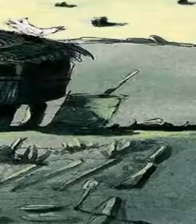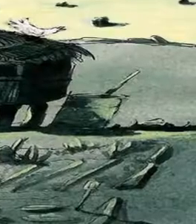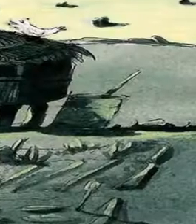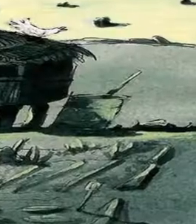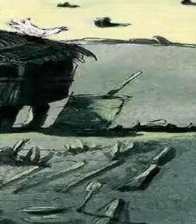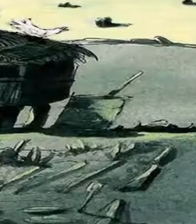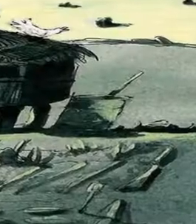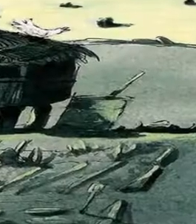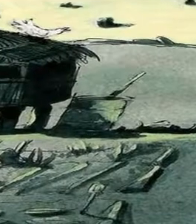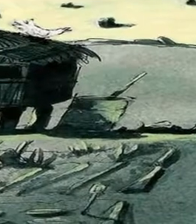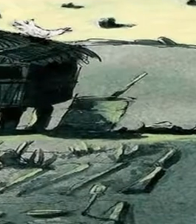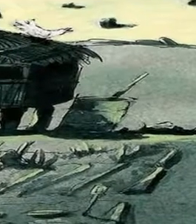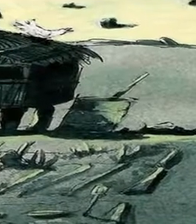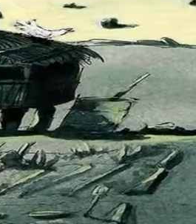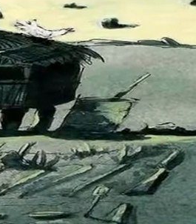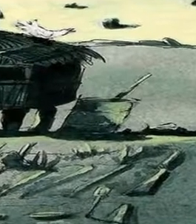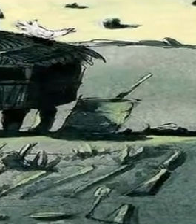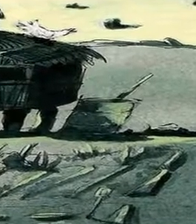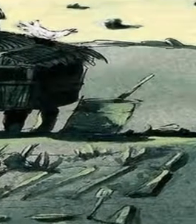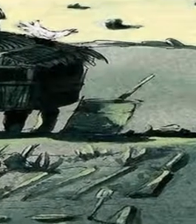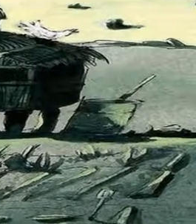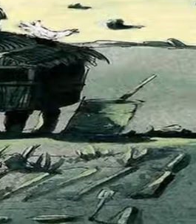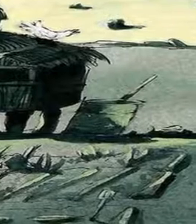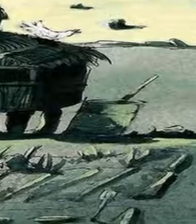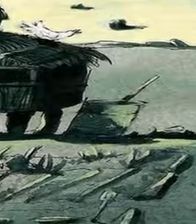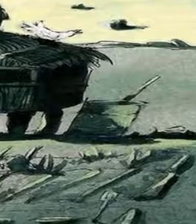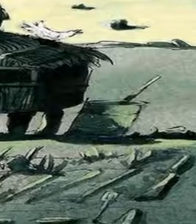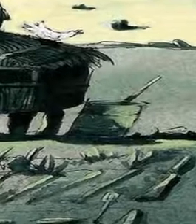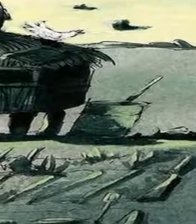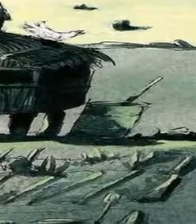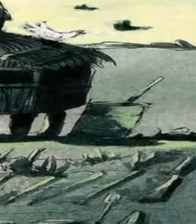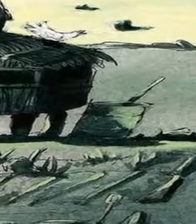como Livro do Ano 63ª edição da principal premiação de